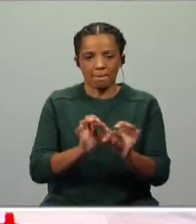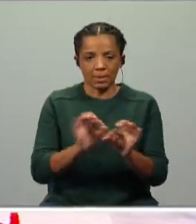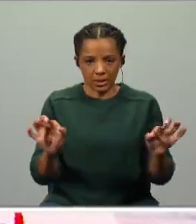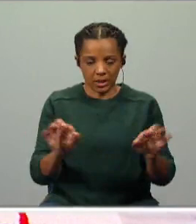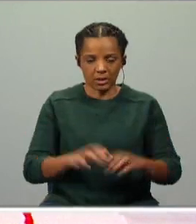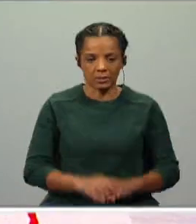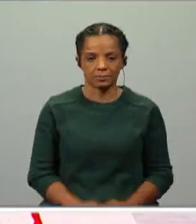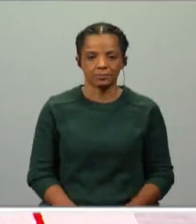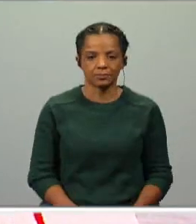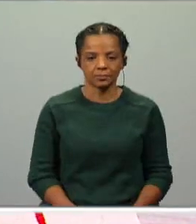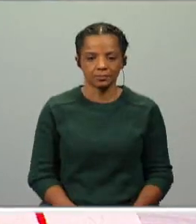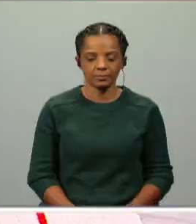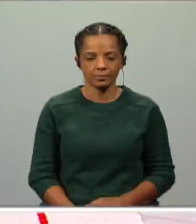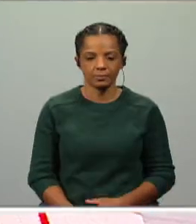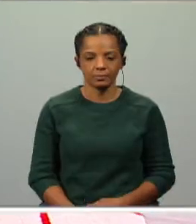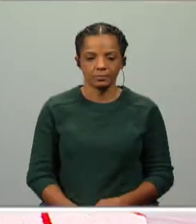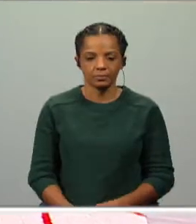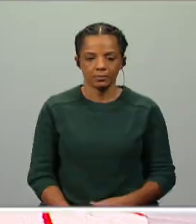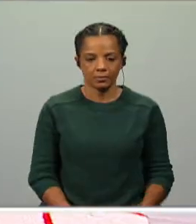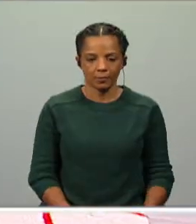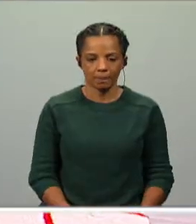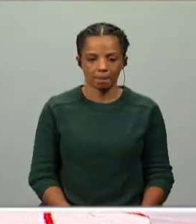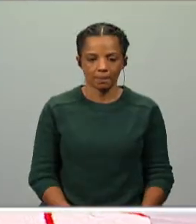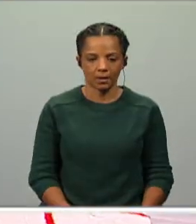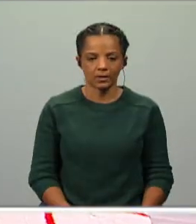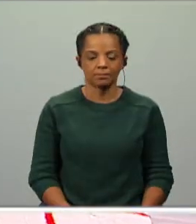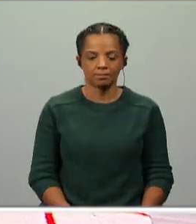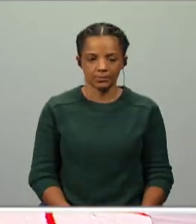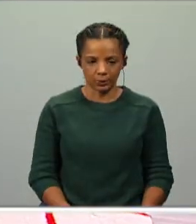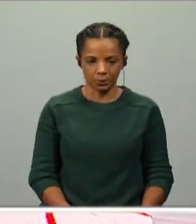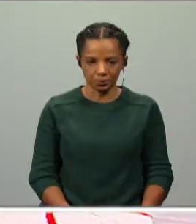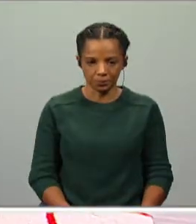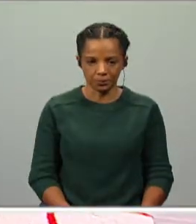Então é o seguinte para já formos uma mesa,